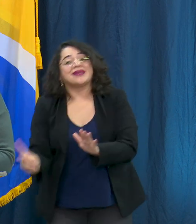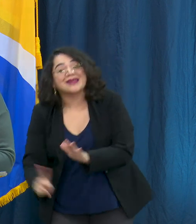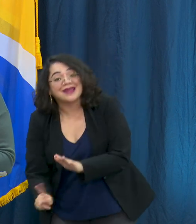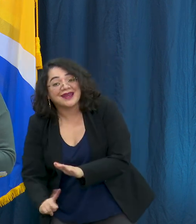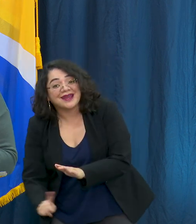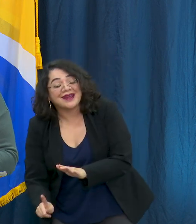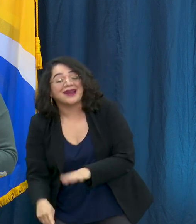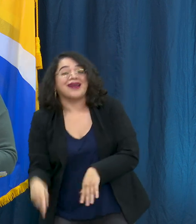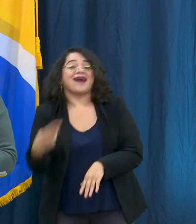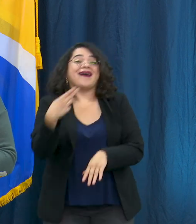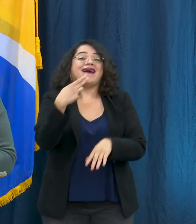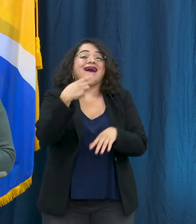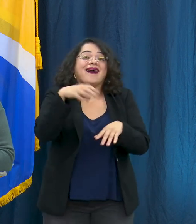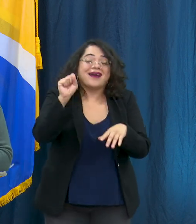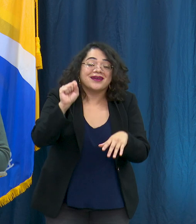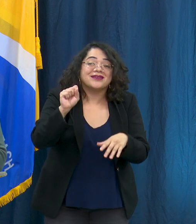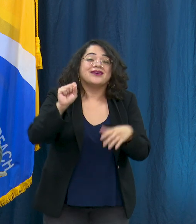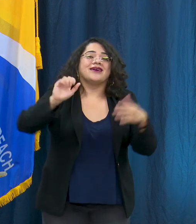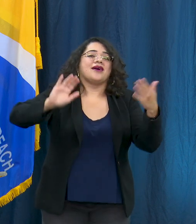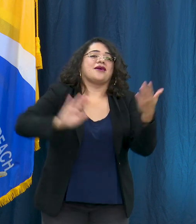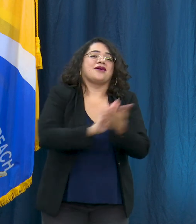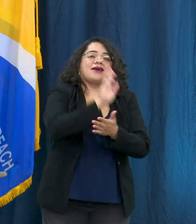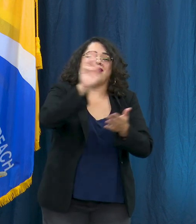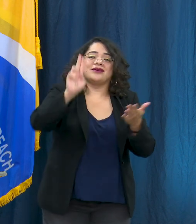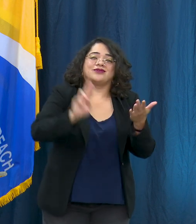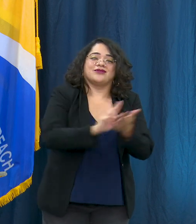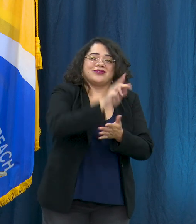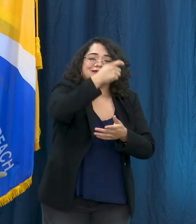colegio las universidades estamos muy orgulloso de todos sus la